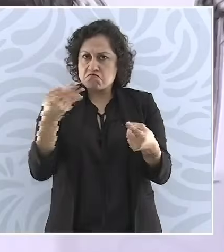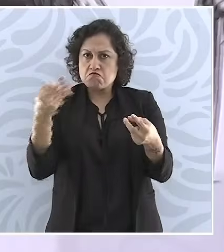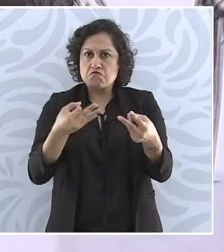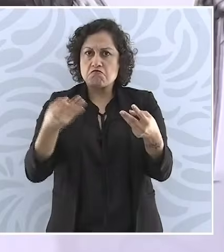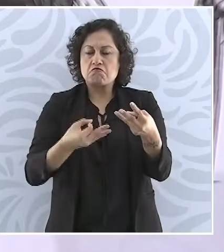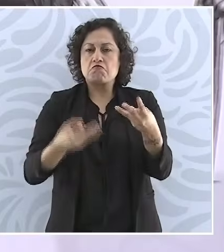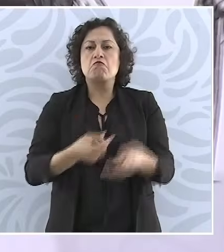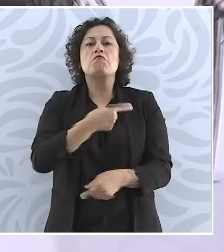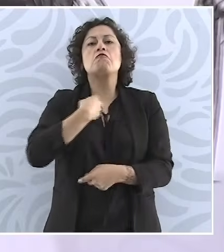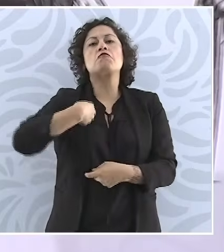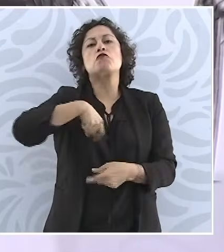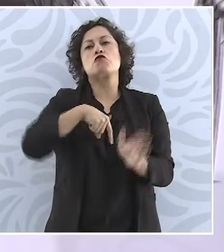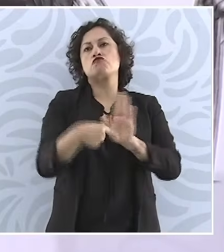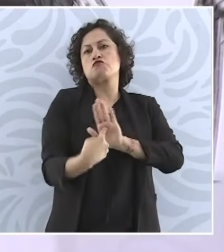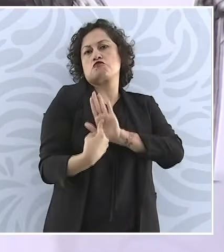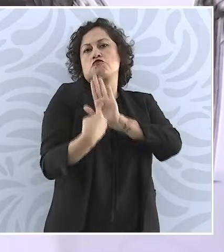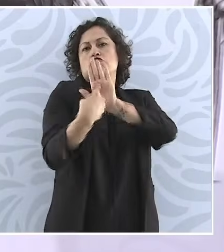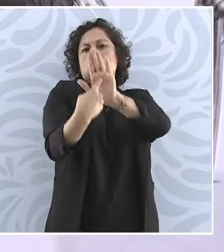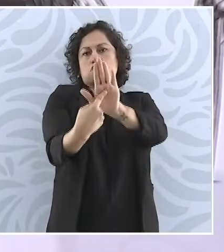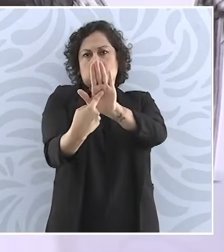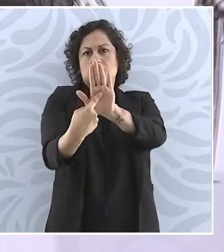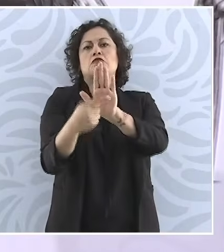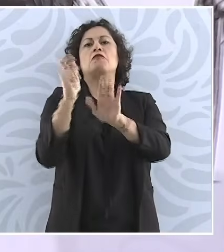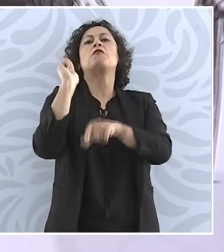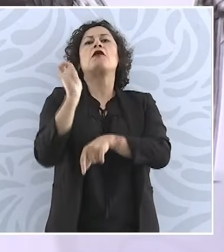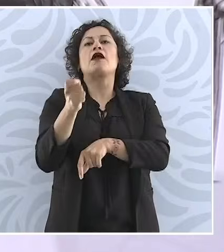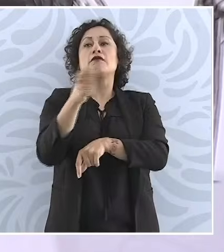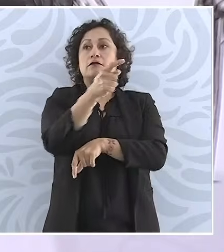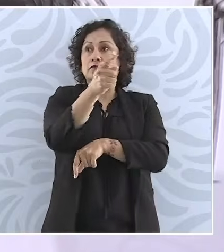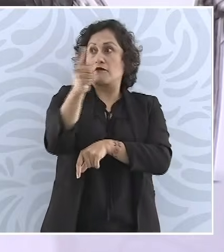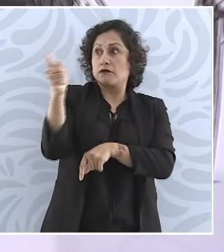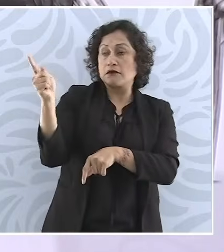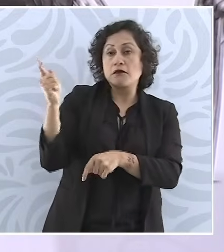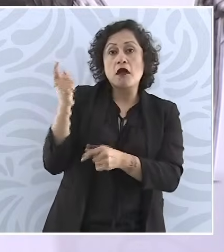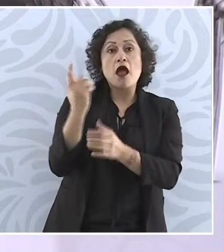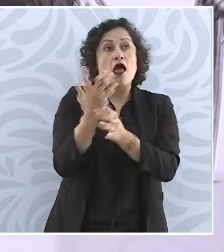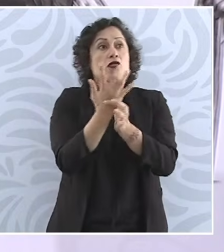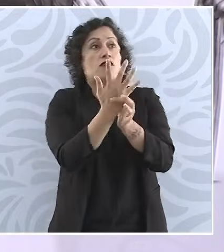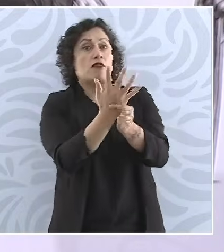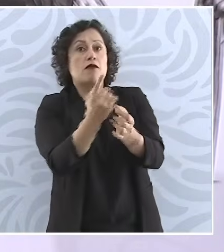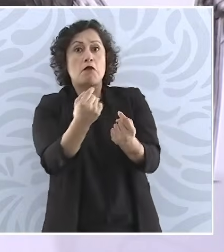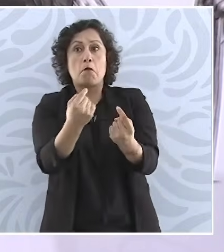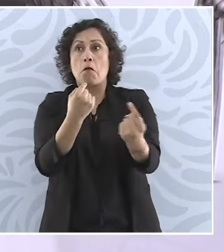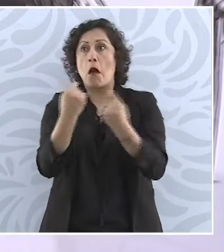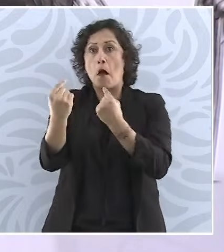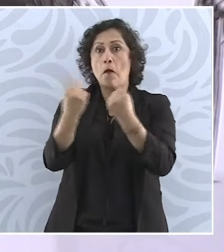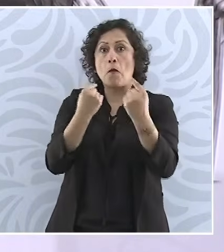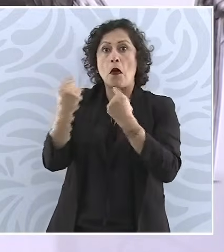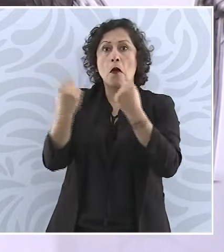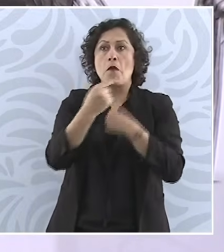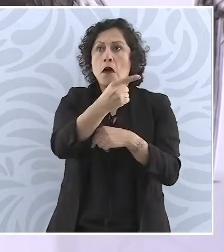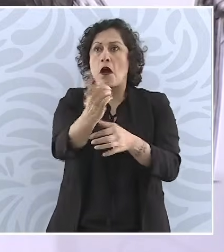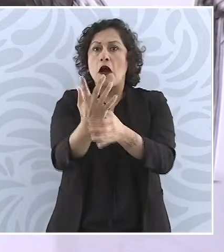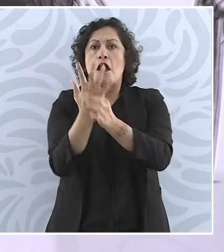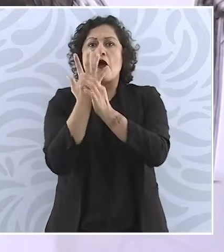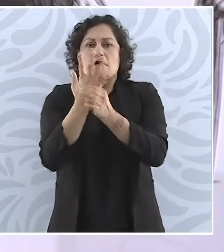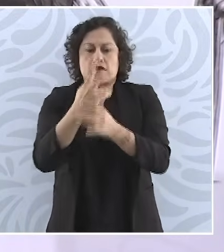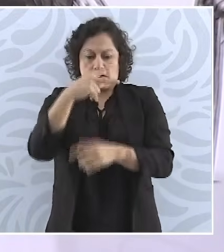dando un menti irrefutable a quienes han hablado y hablan todavía de la incapacidad de los mexicanos